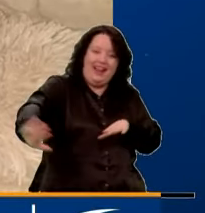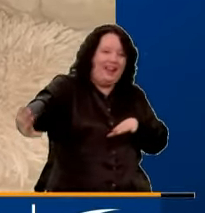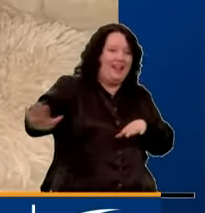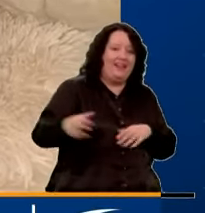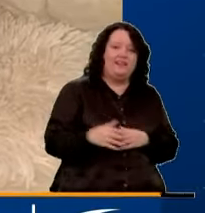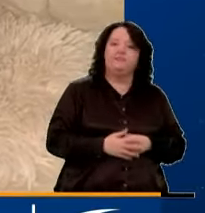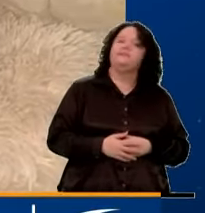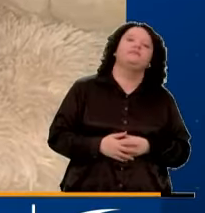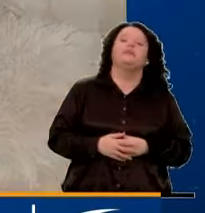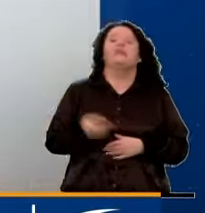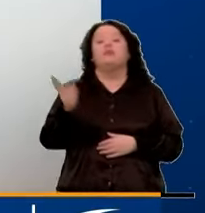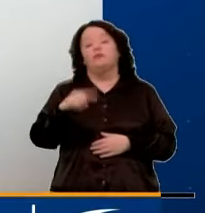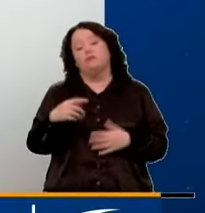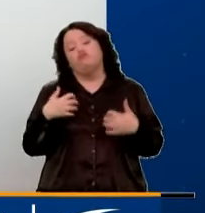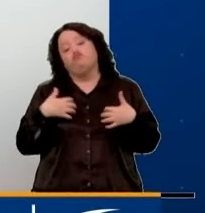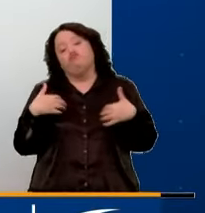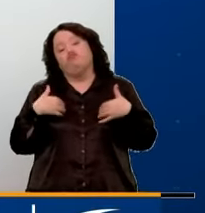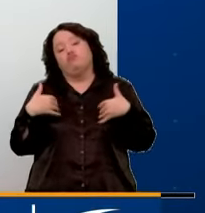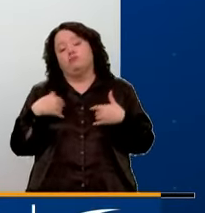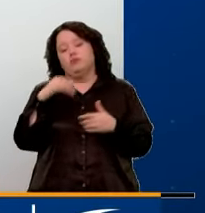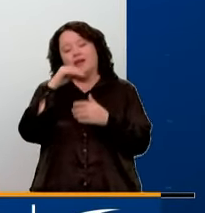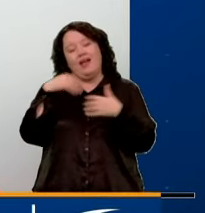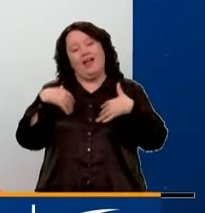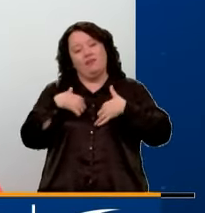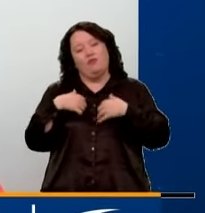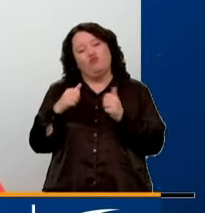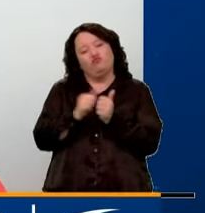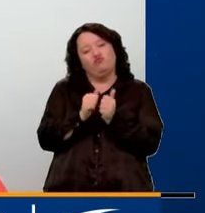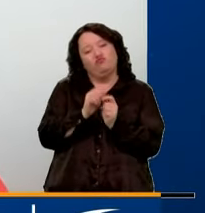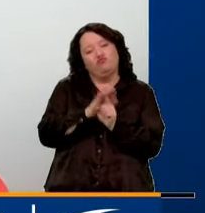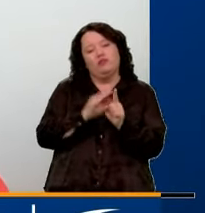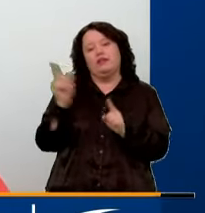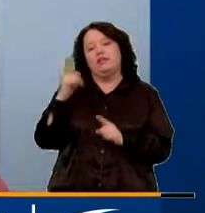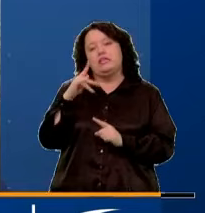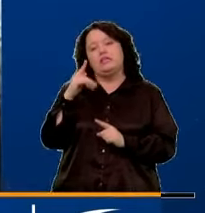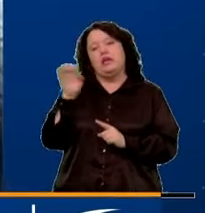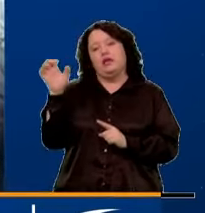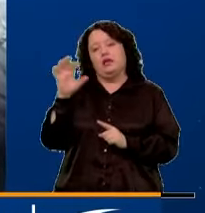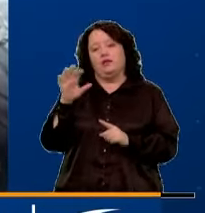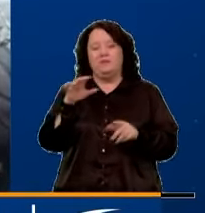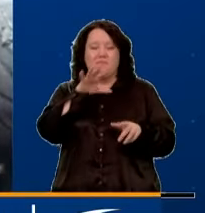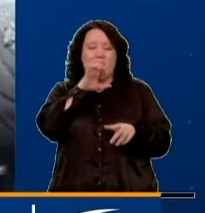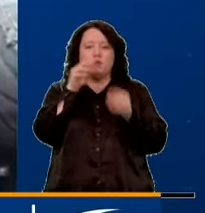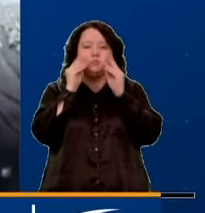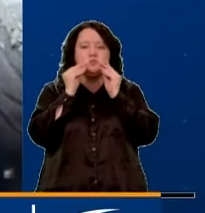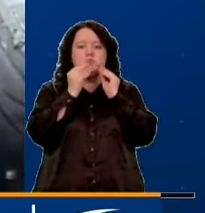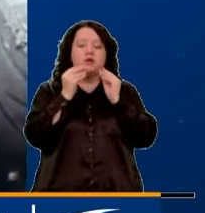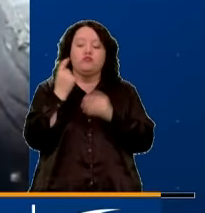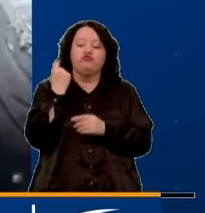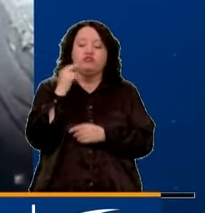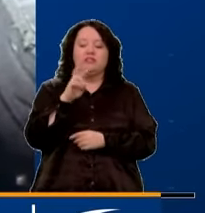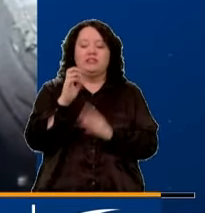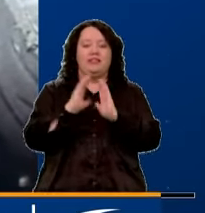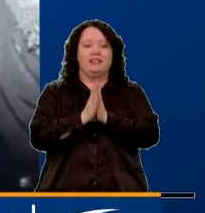la piel, no debemos poner limón, no debemos poner sustancias adicionales, ni café, ni panela,